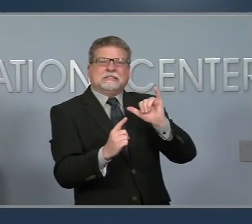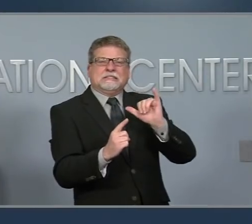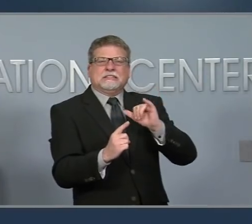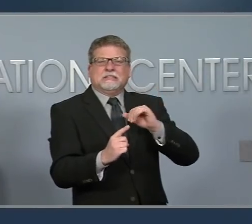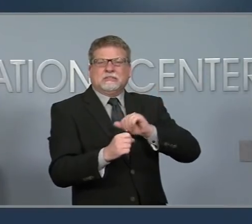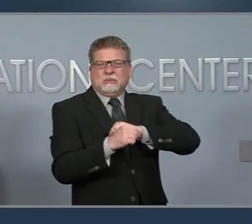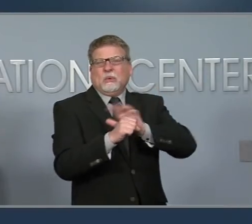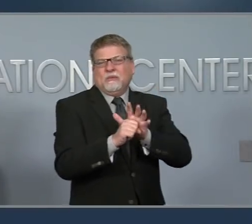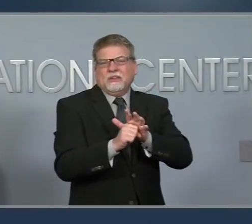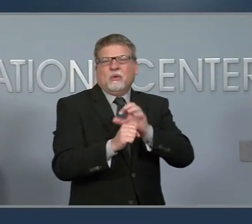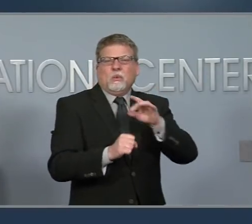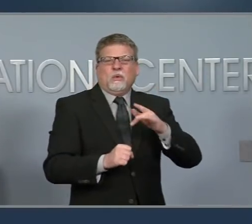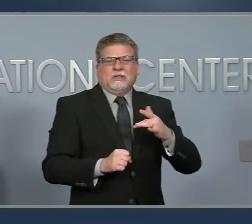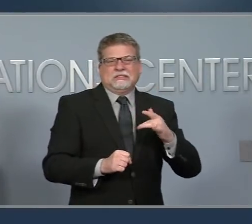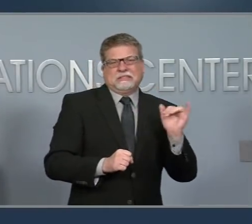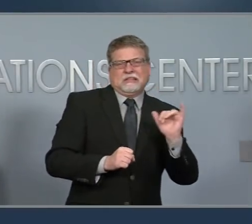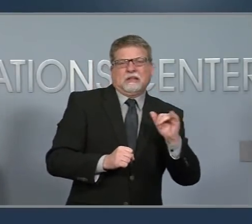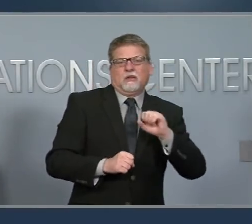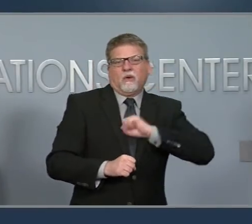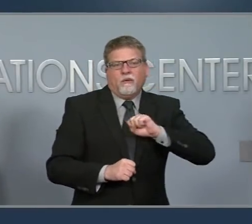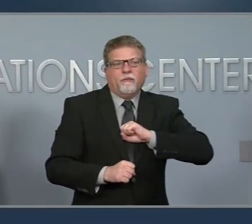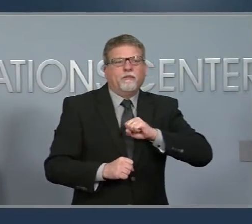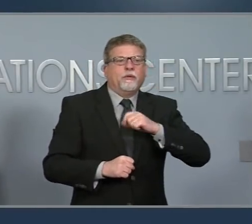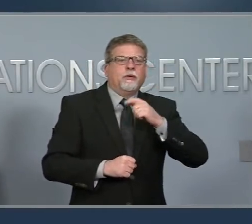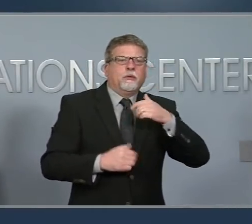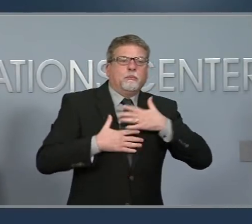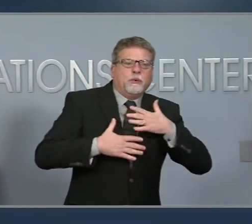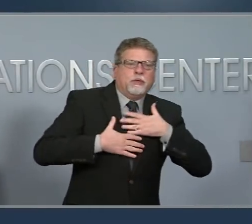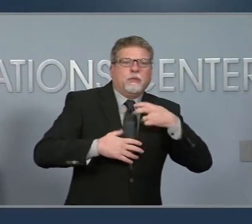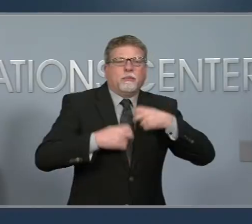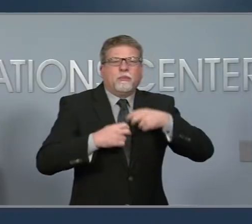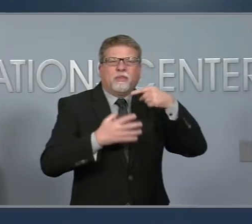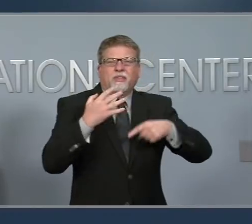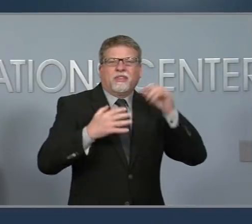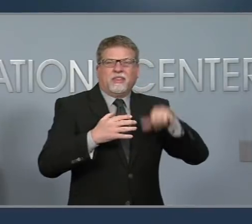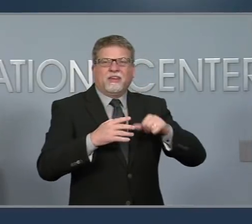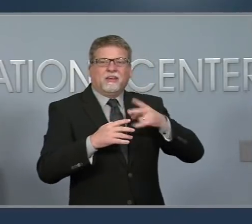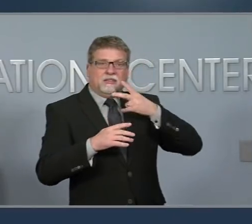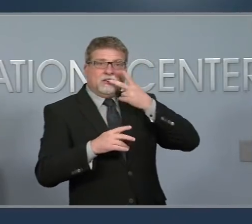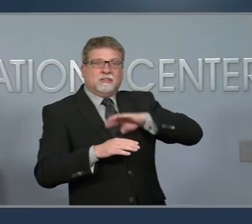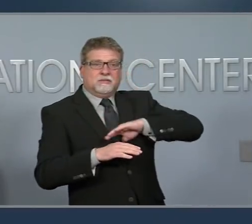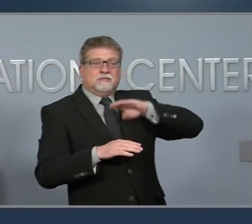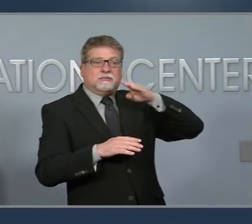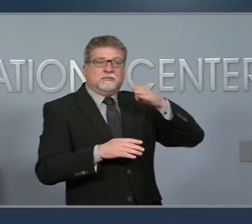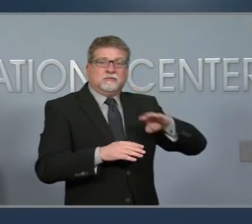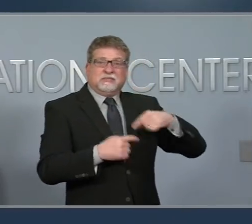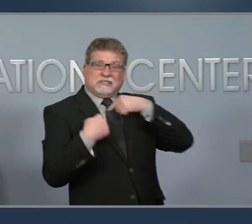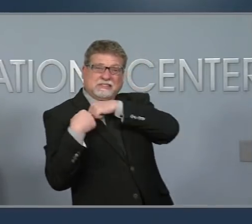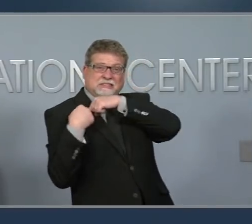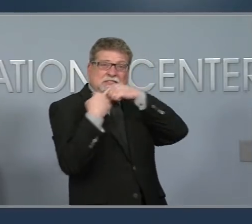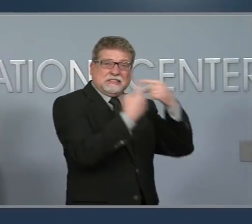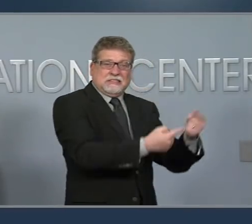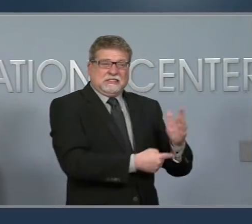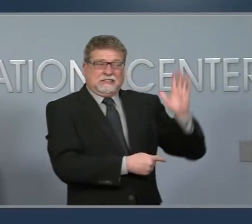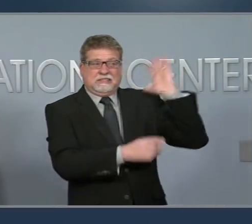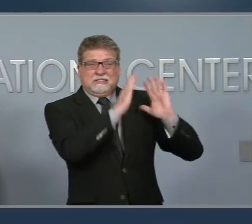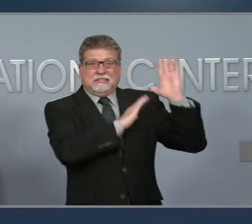Esta primera gráfica de a las personas que llegan a la sala de emergencia con síntomas